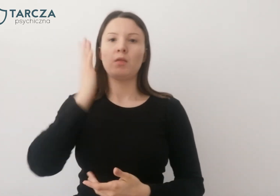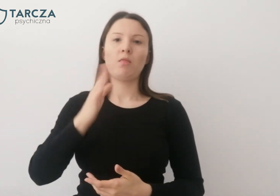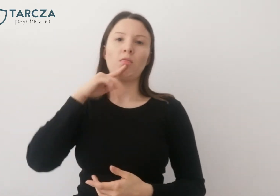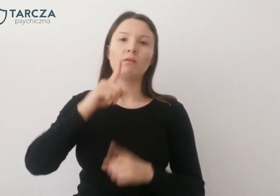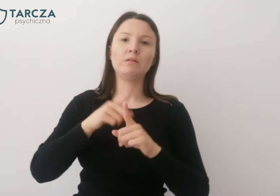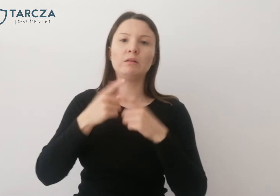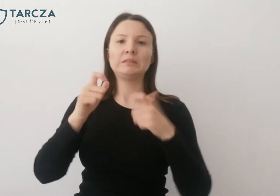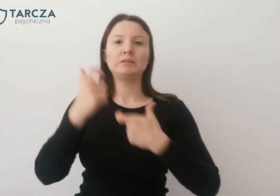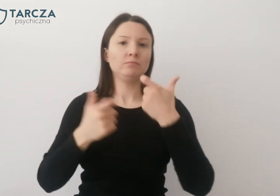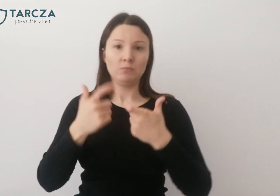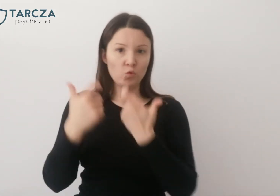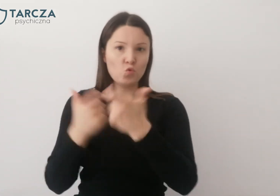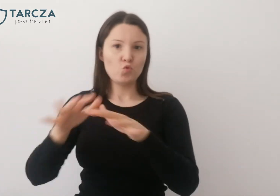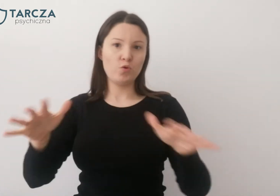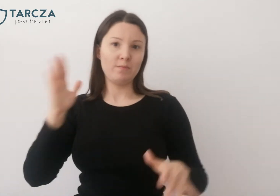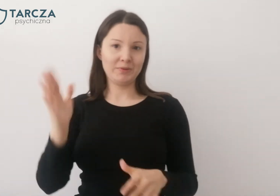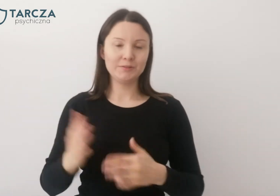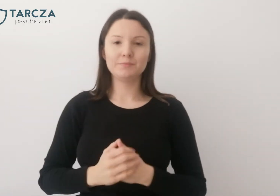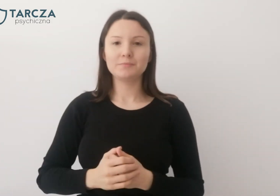Nie będziesz się czuł zmęczony, zrobisz dużo rzeczy.